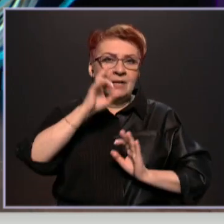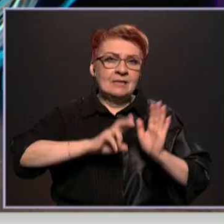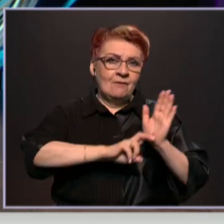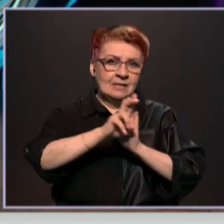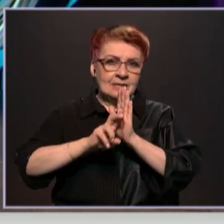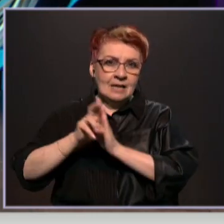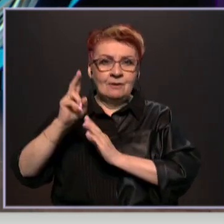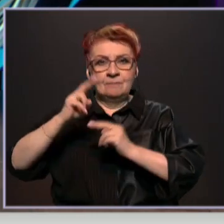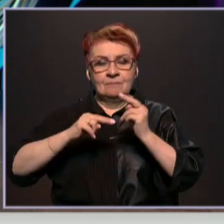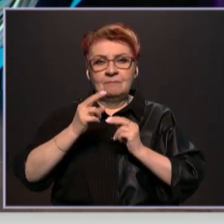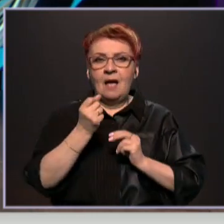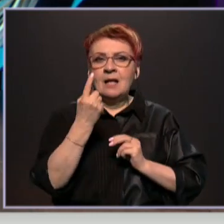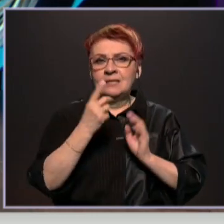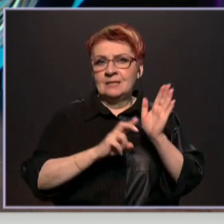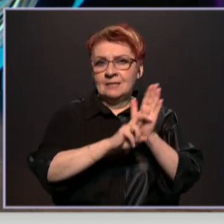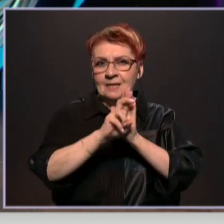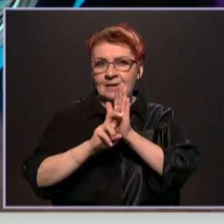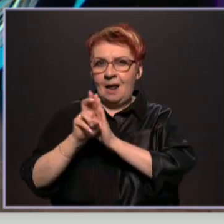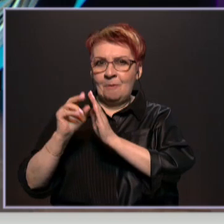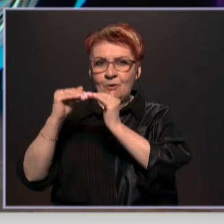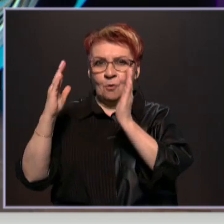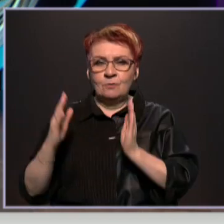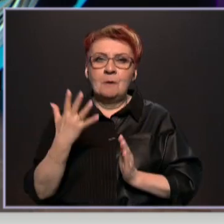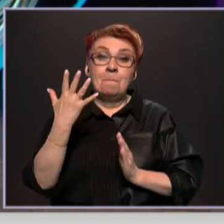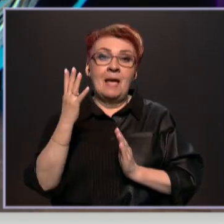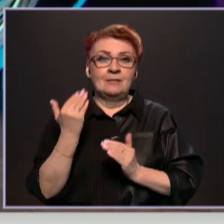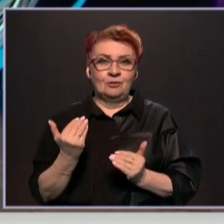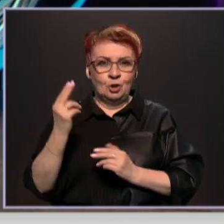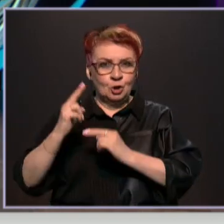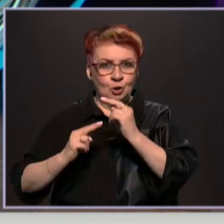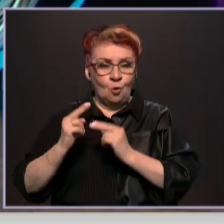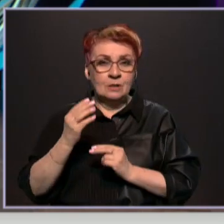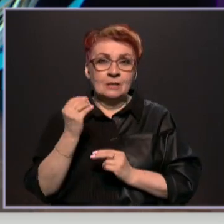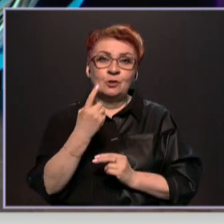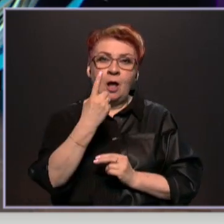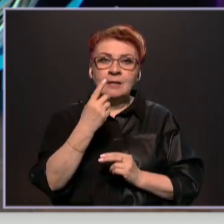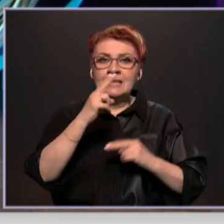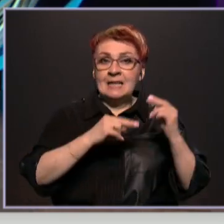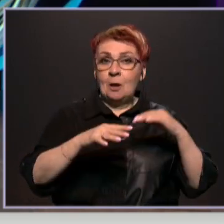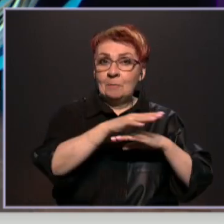возведено 11 храмовых комплексов 5 храмов строится еще на одной строительной площадке готовы начать